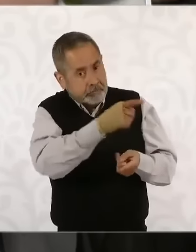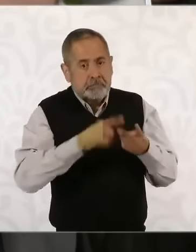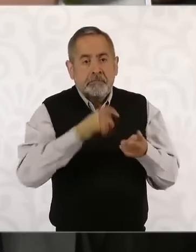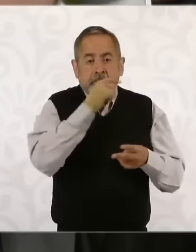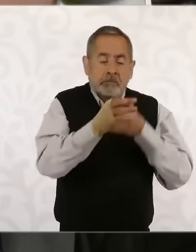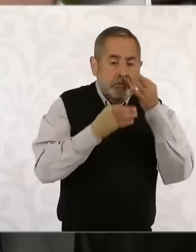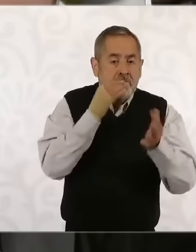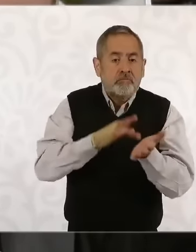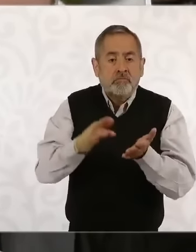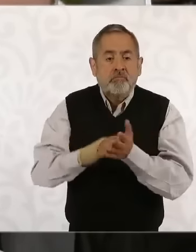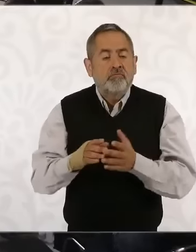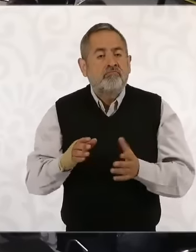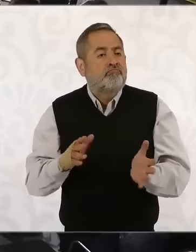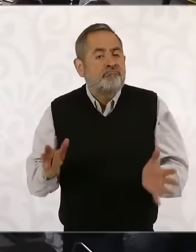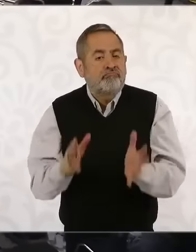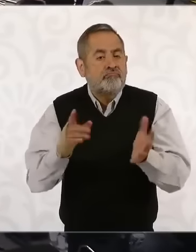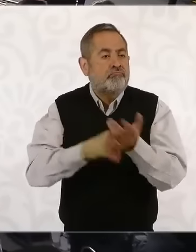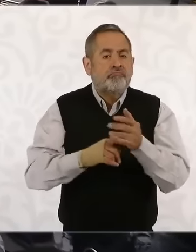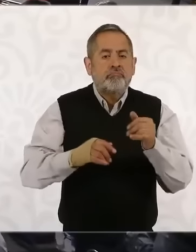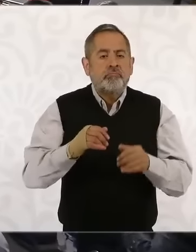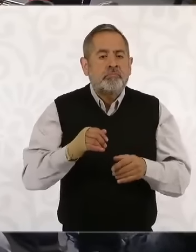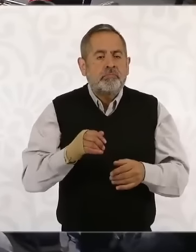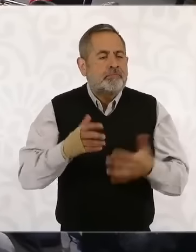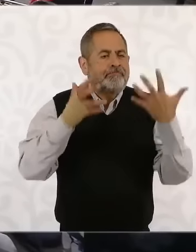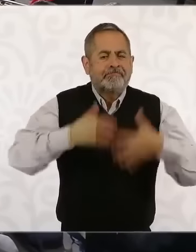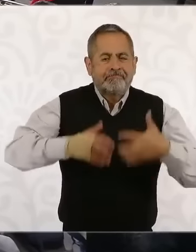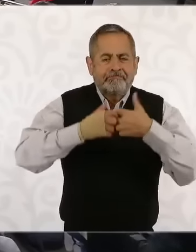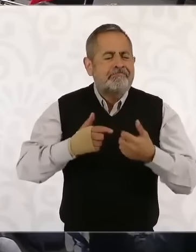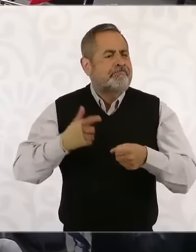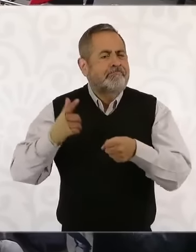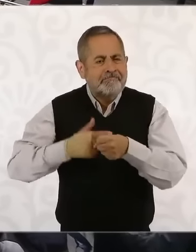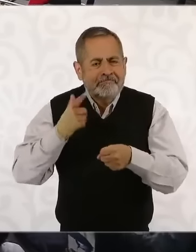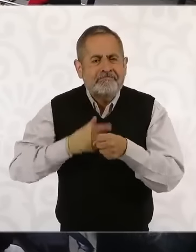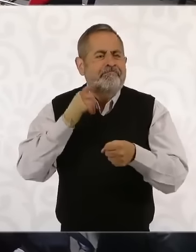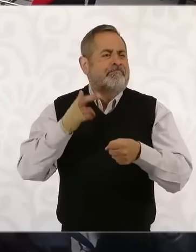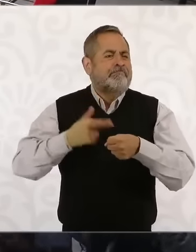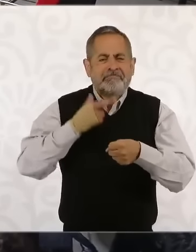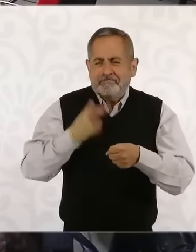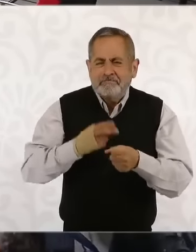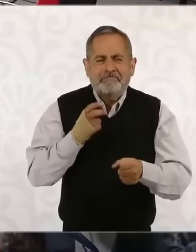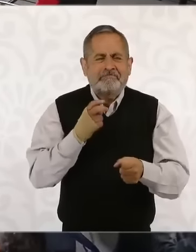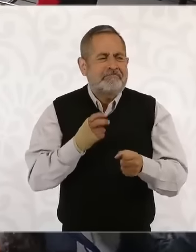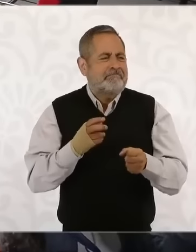participación de sectores como el de bebidas azucaradas a través de pues eh de la inversión